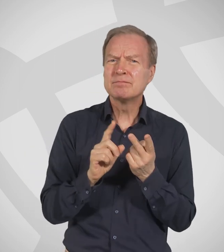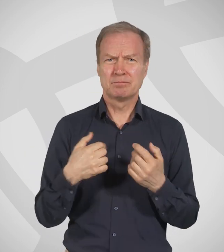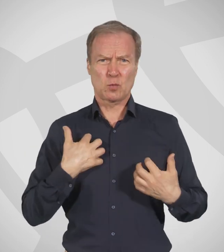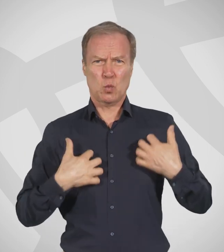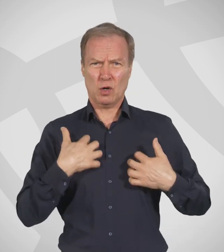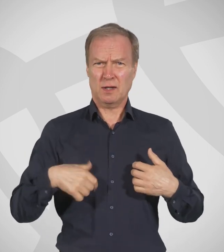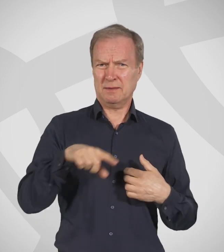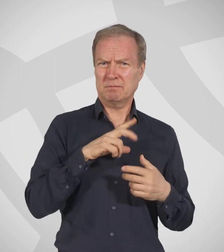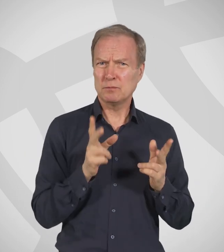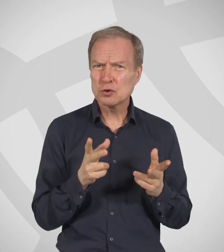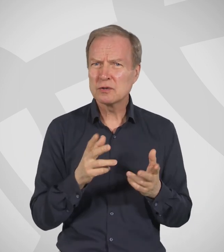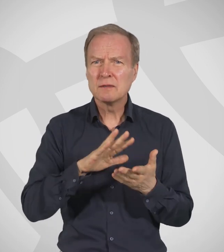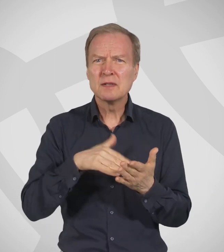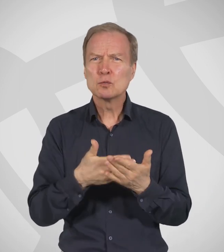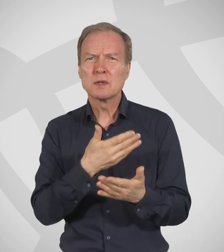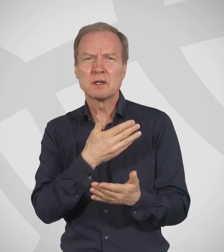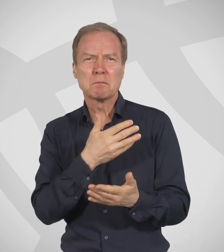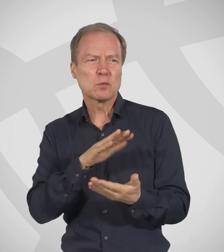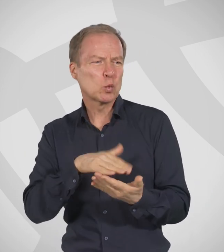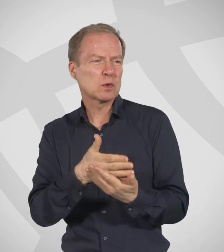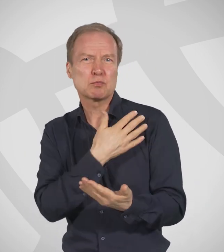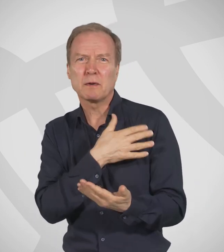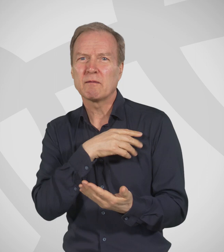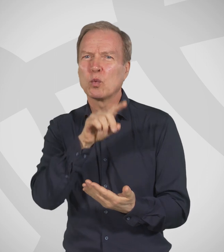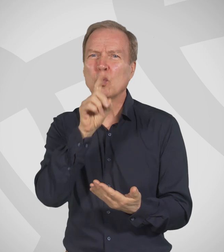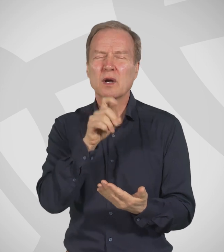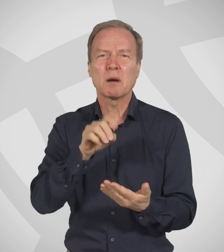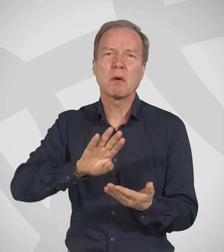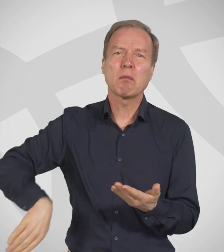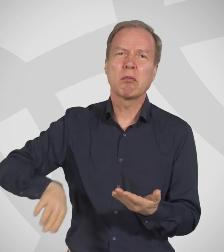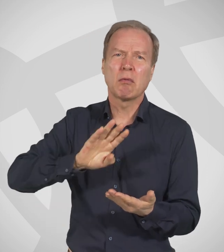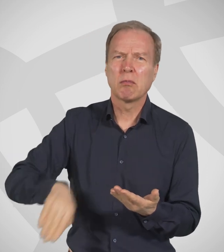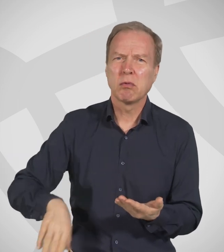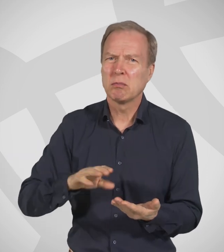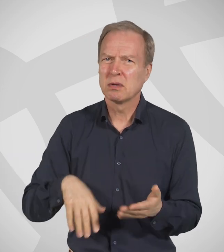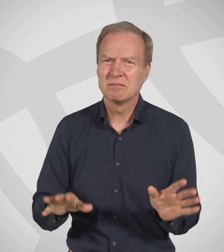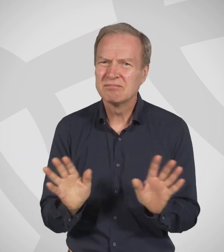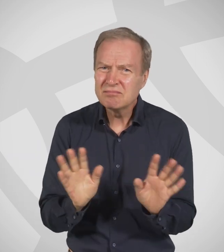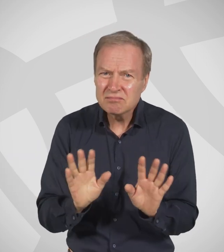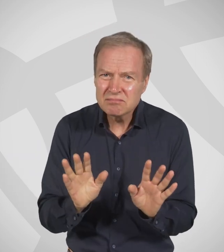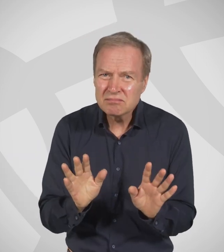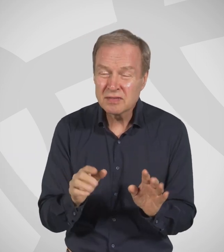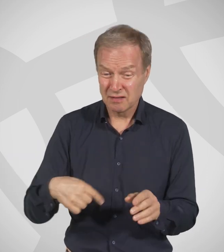Huolta herättää myös viittomakielen tulkkauspalvelujen ongelmien sivuuttaminen.